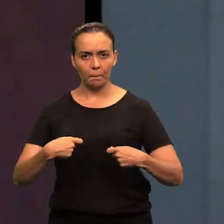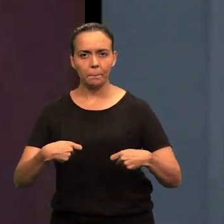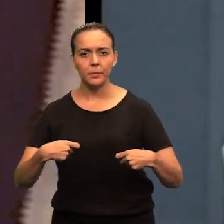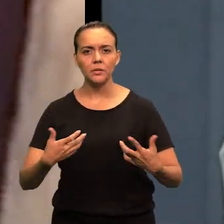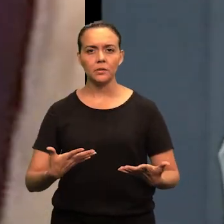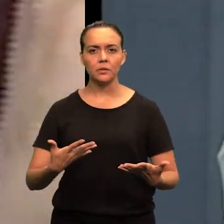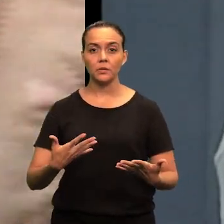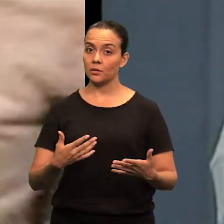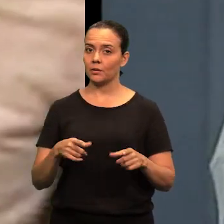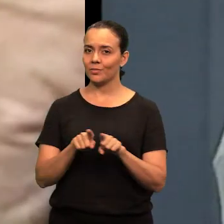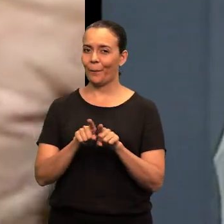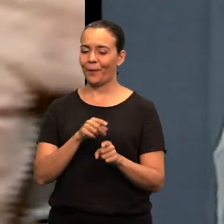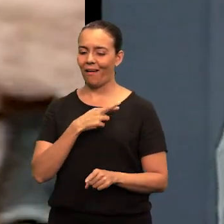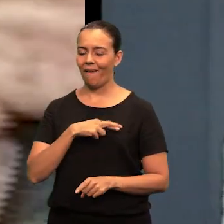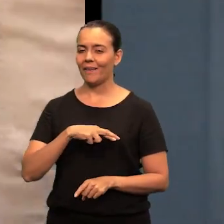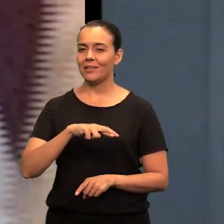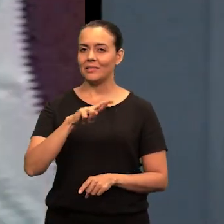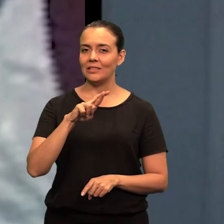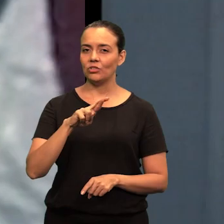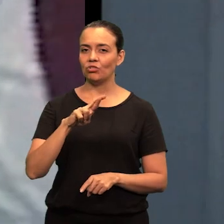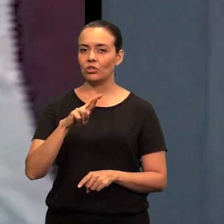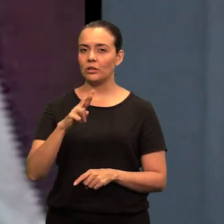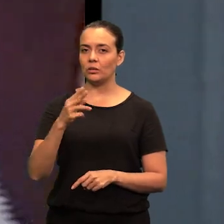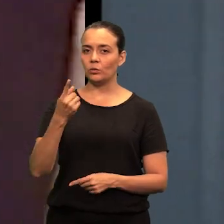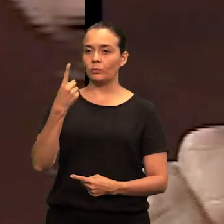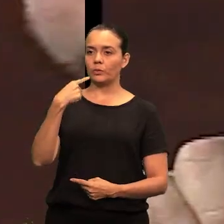o peso que a formação religiosa, por exemplo, ainda tem,